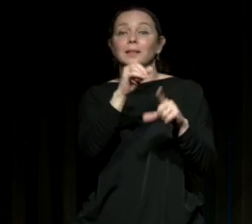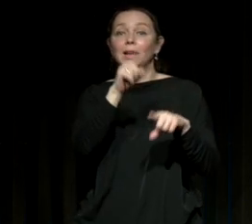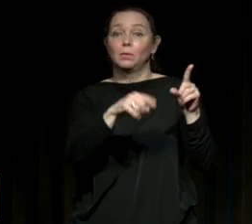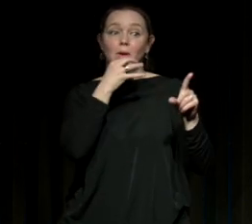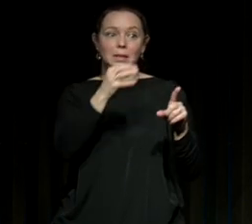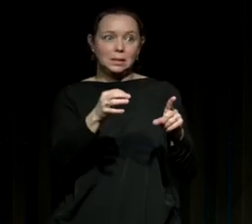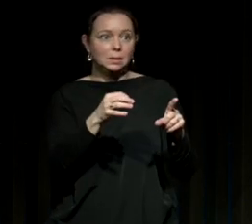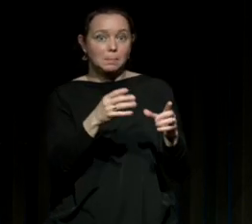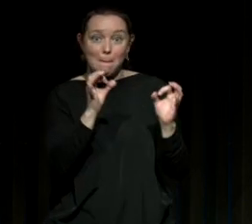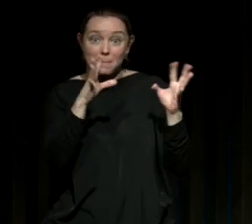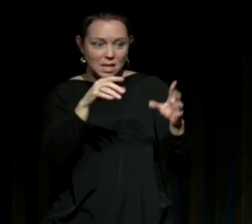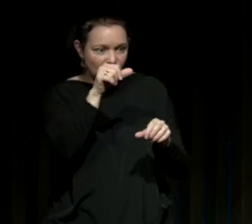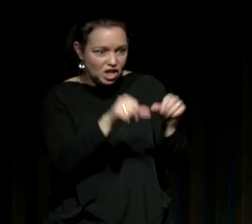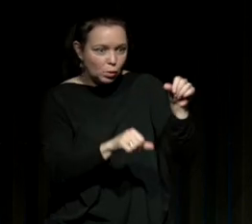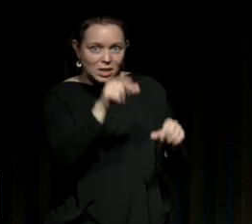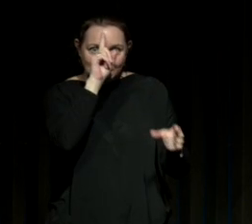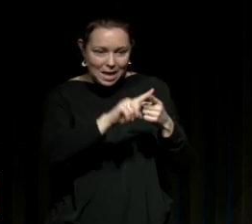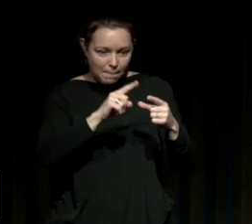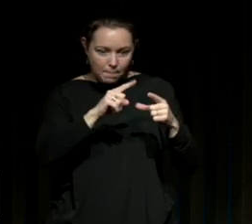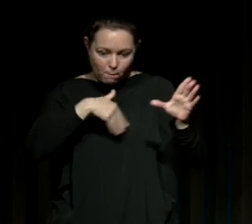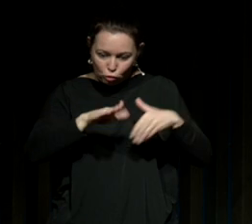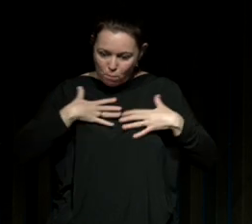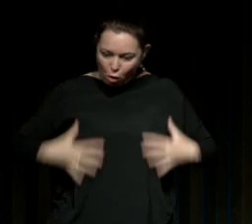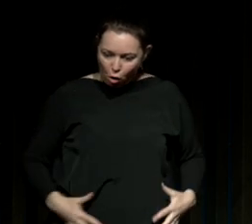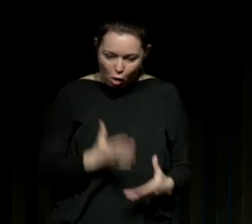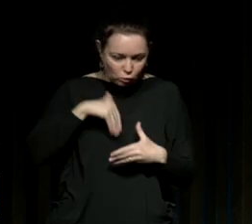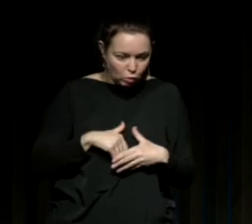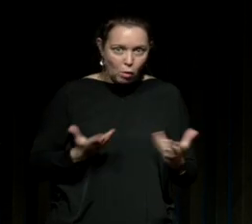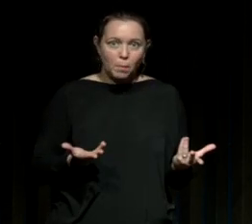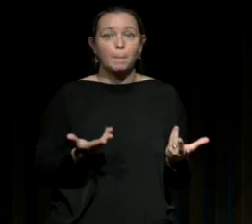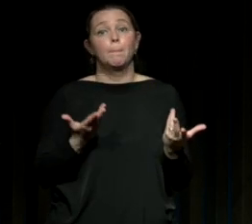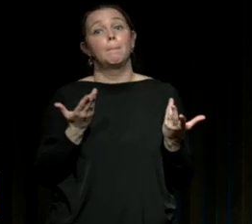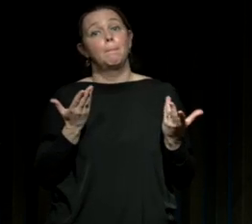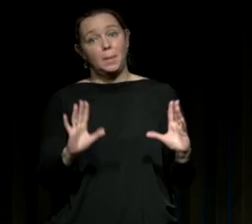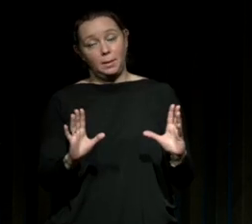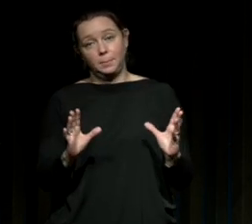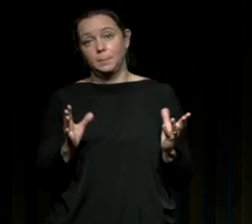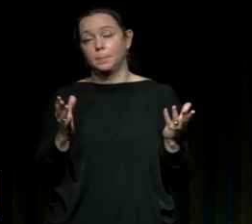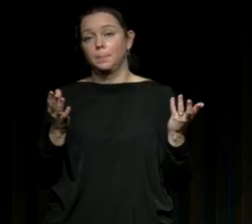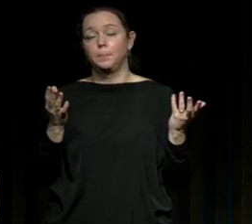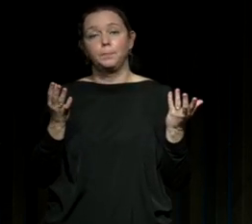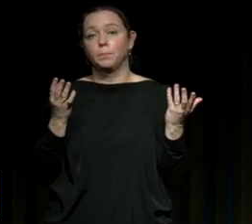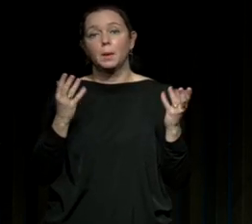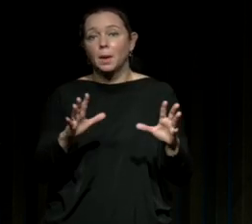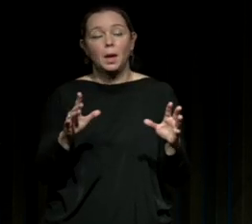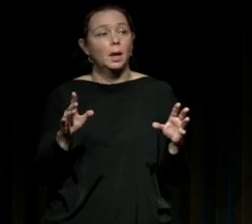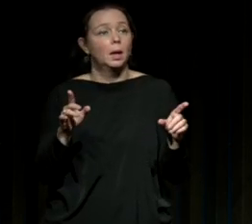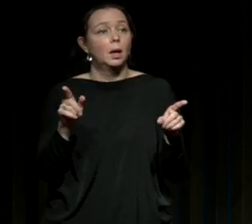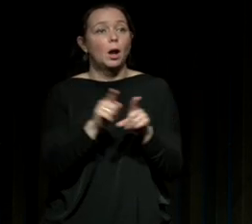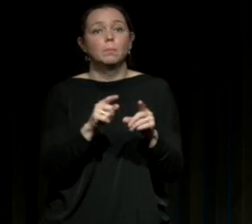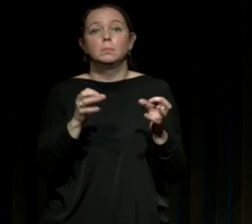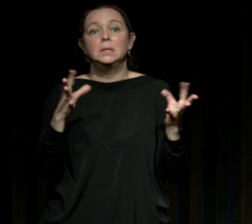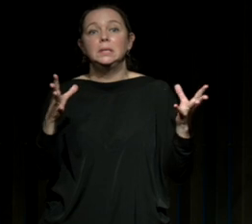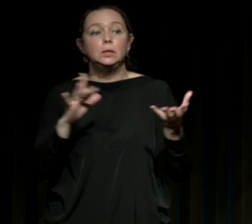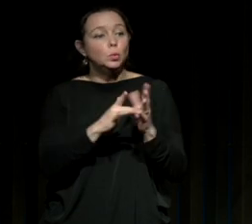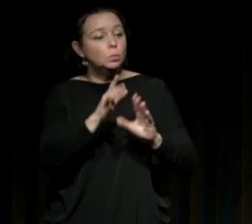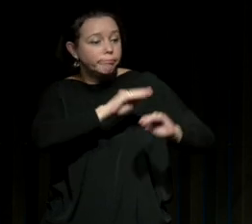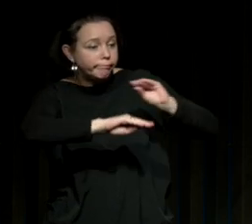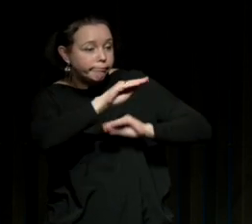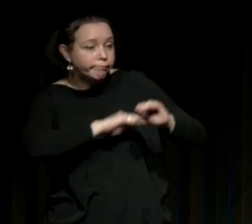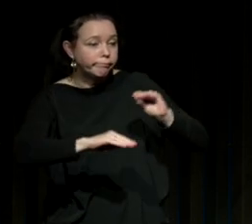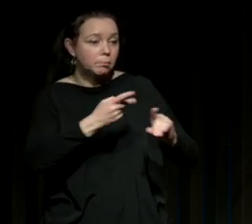métabolique mais néanmois bien sûr comme tout approches thérapeutiques en médecine on peut